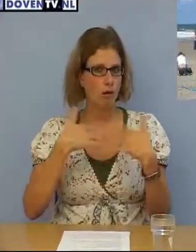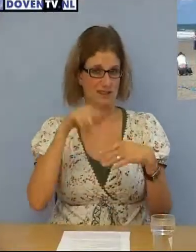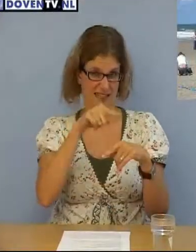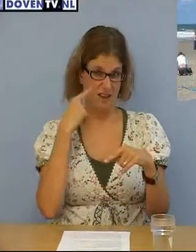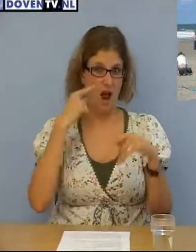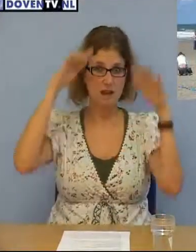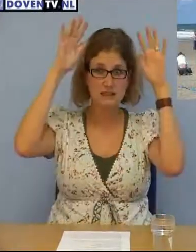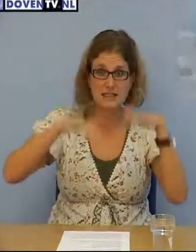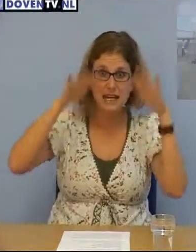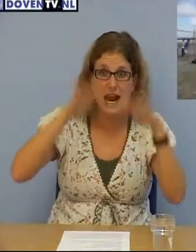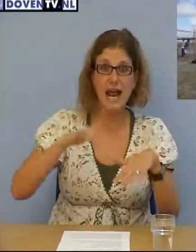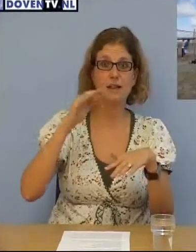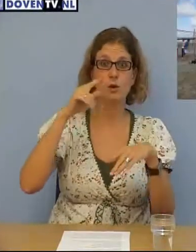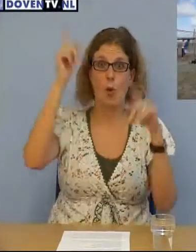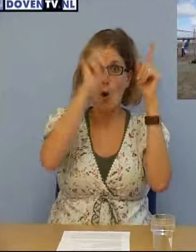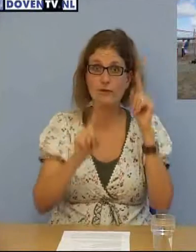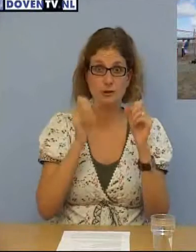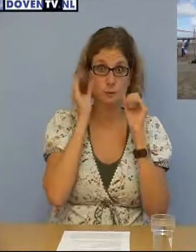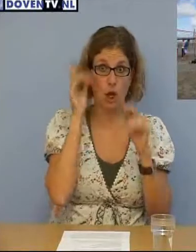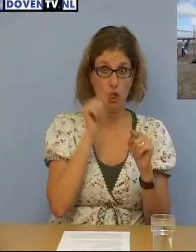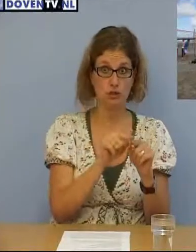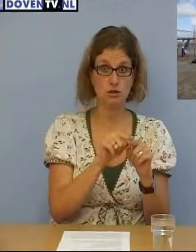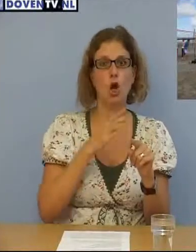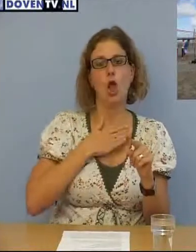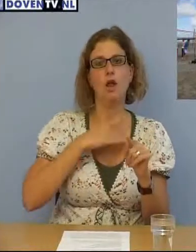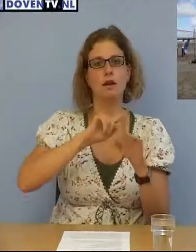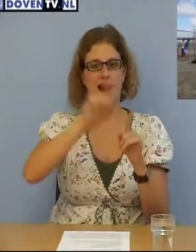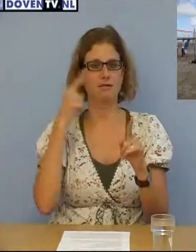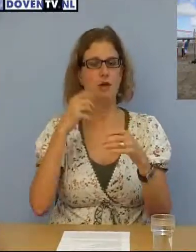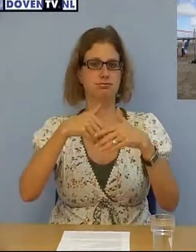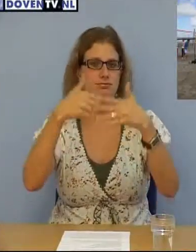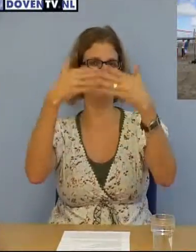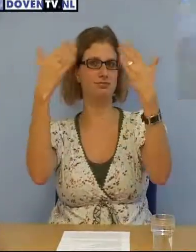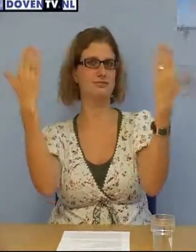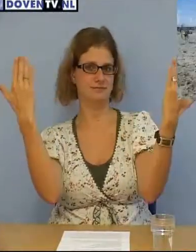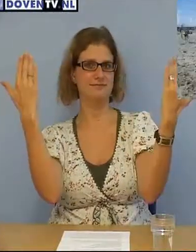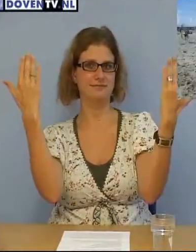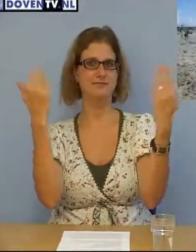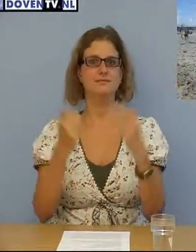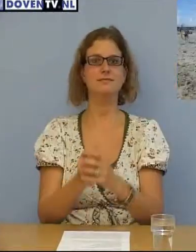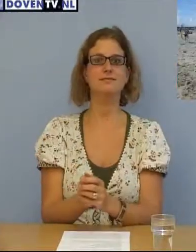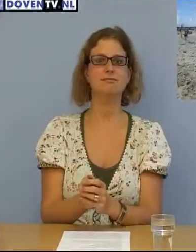Ondanks regen en onweer in de ochtend klaarde het gelukkig volledig op.